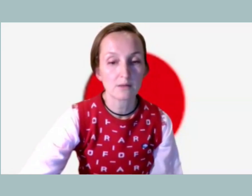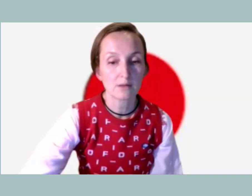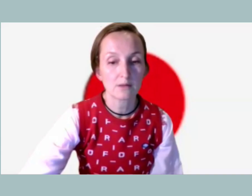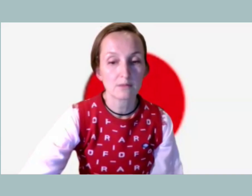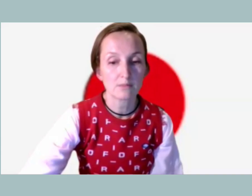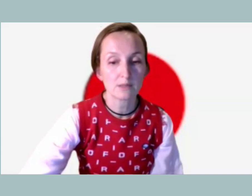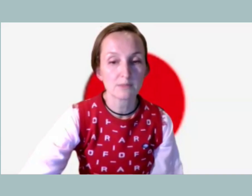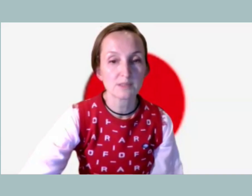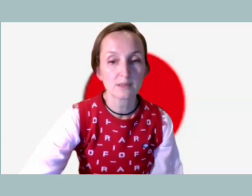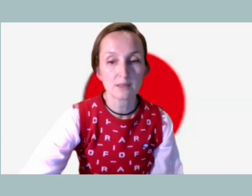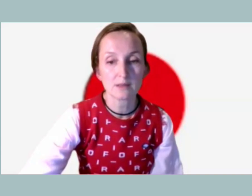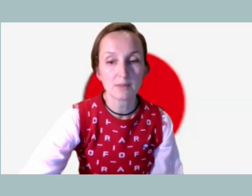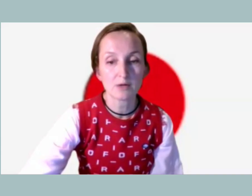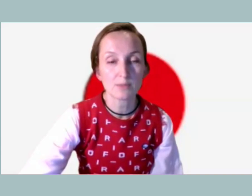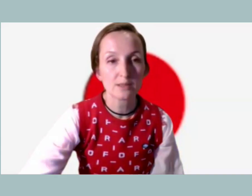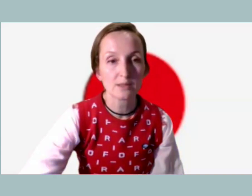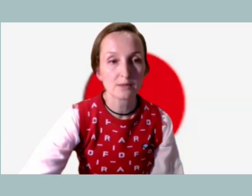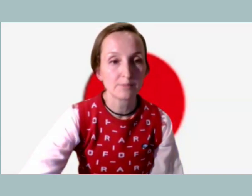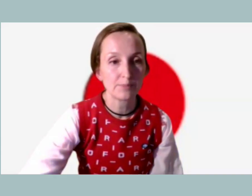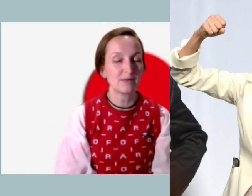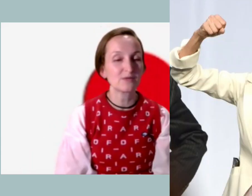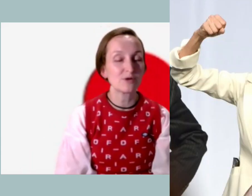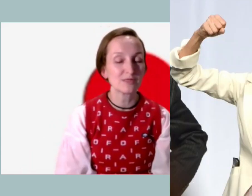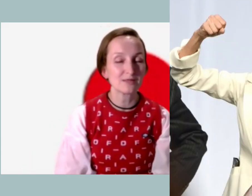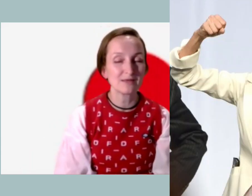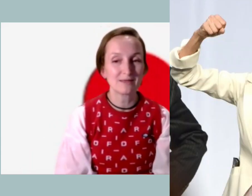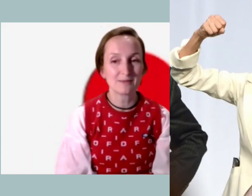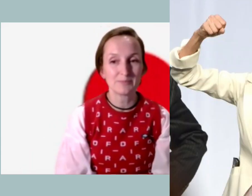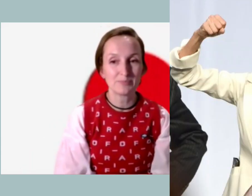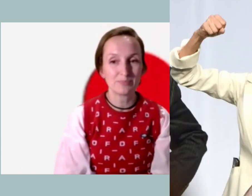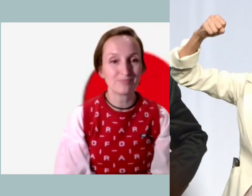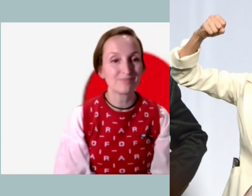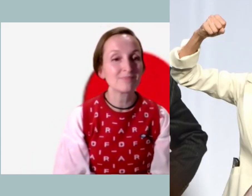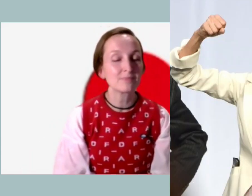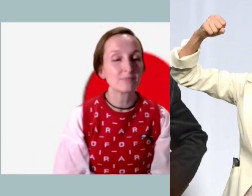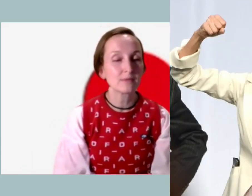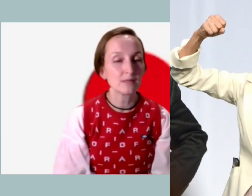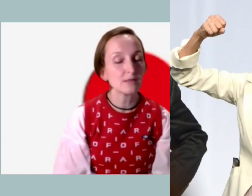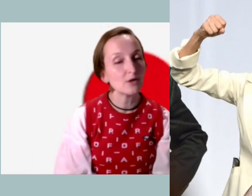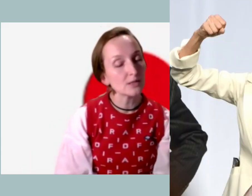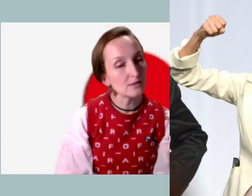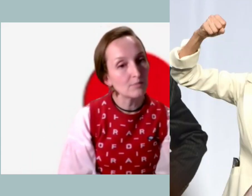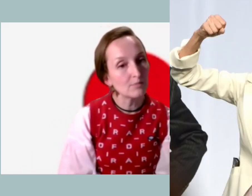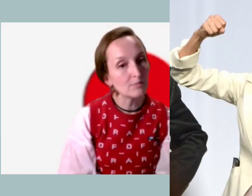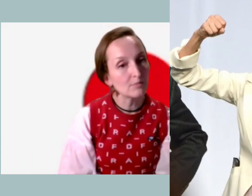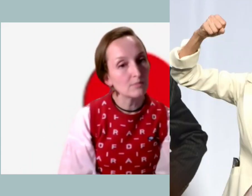Sende var mı eklenecek bilgiler? Nasıl bir kadın?